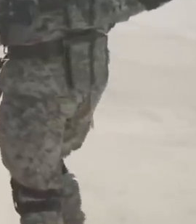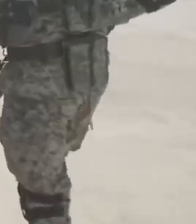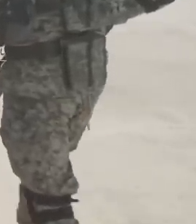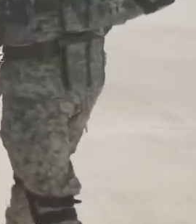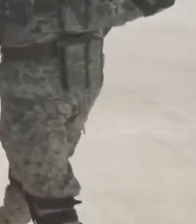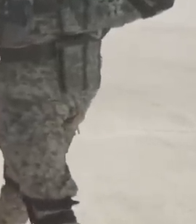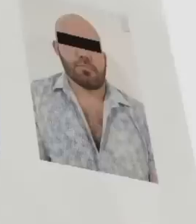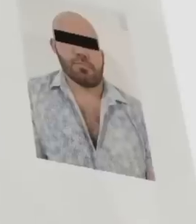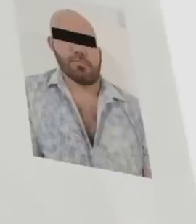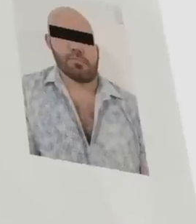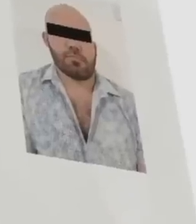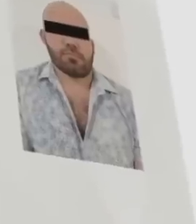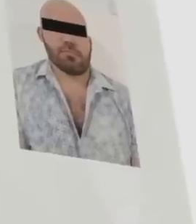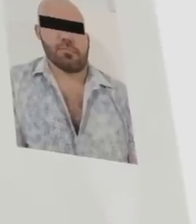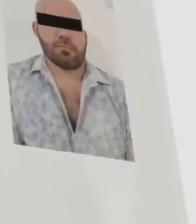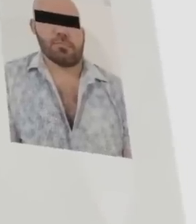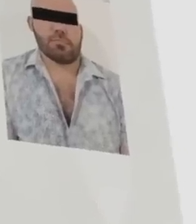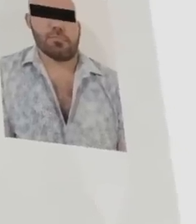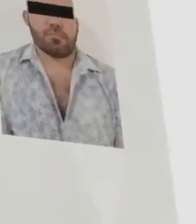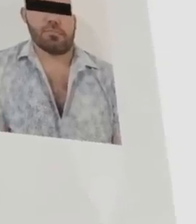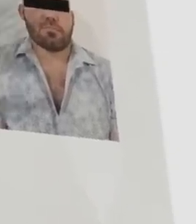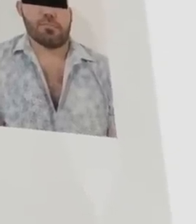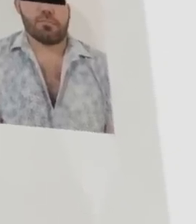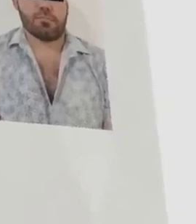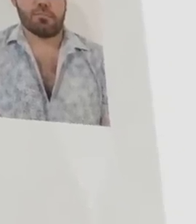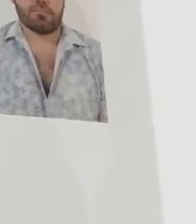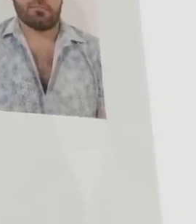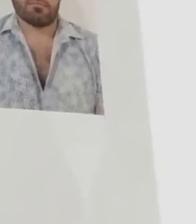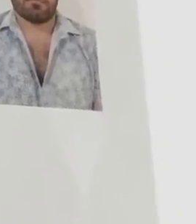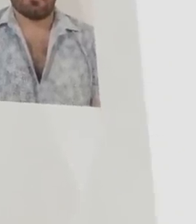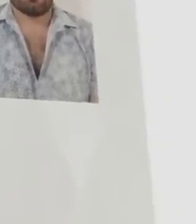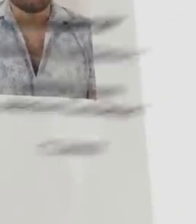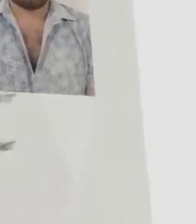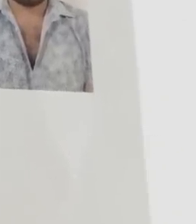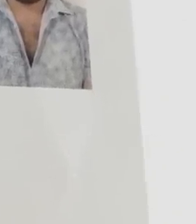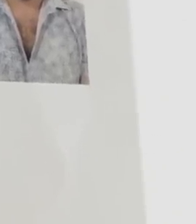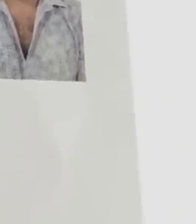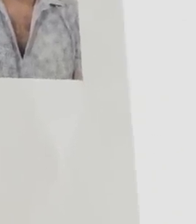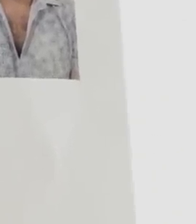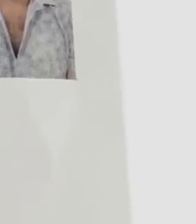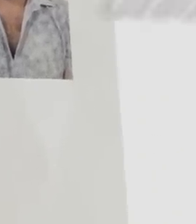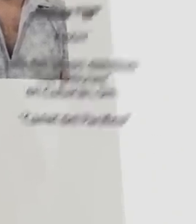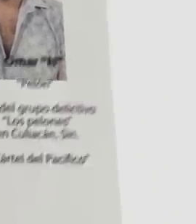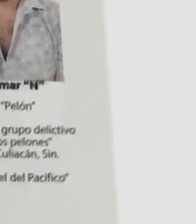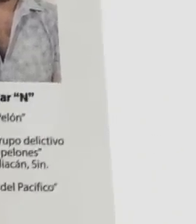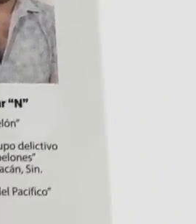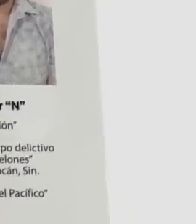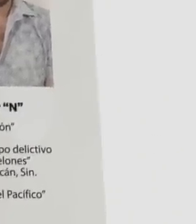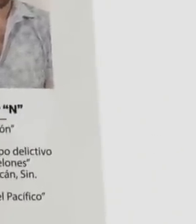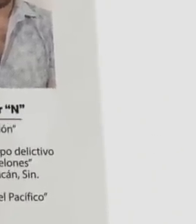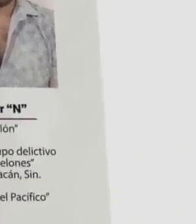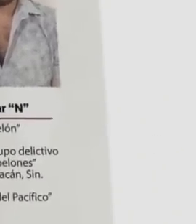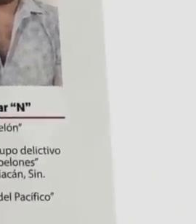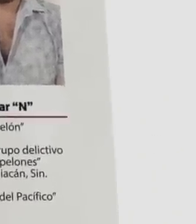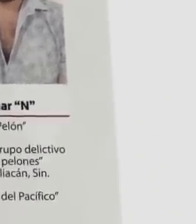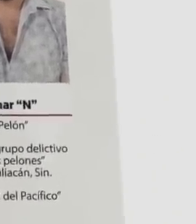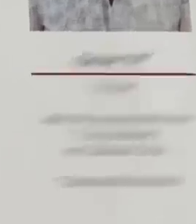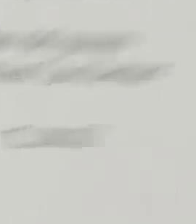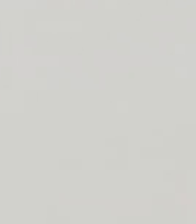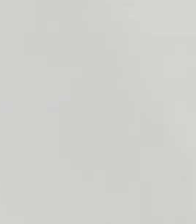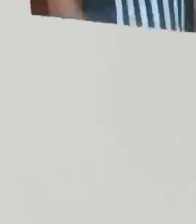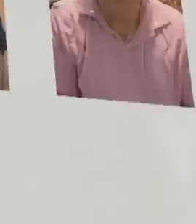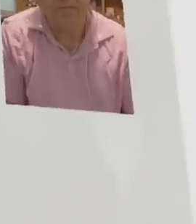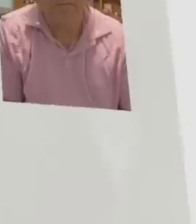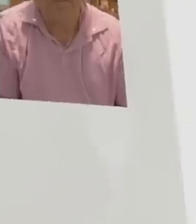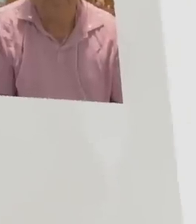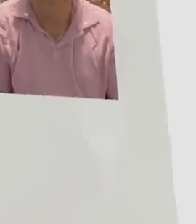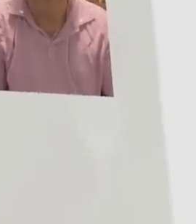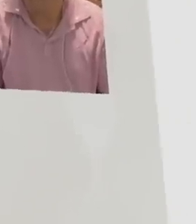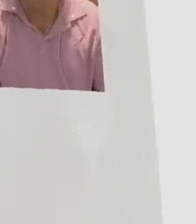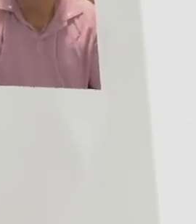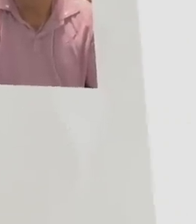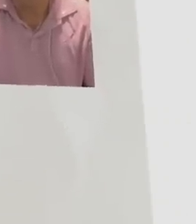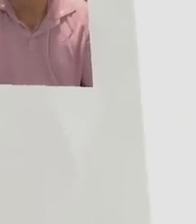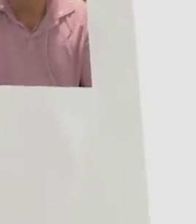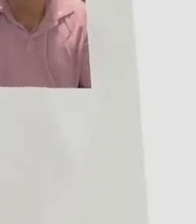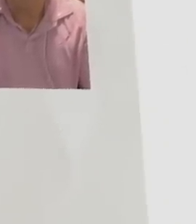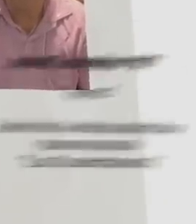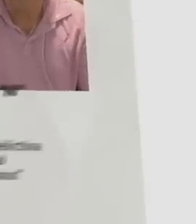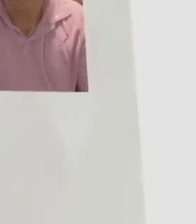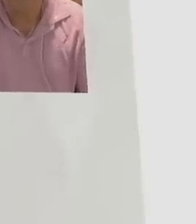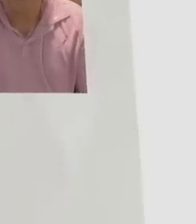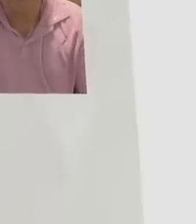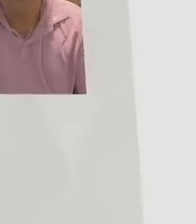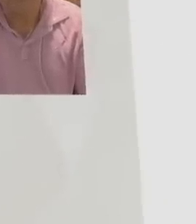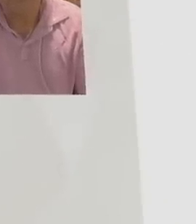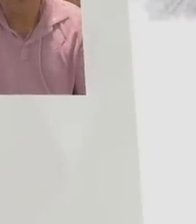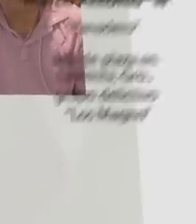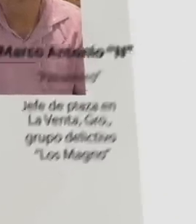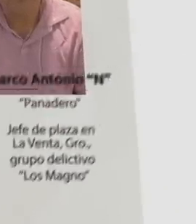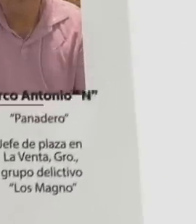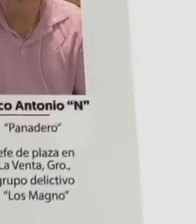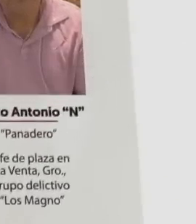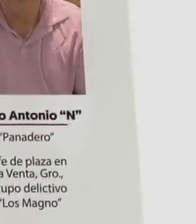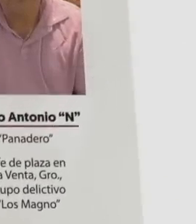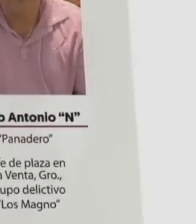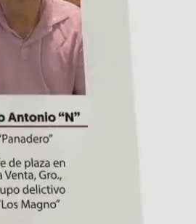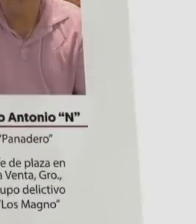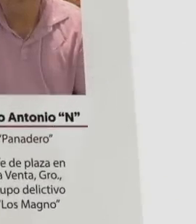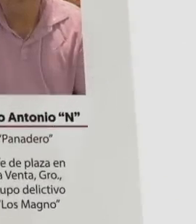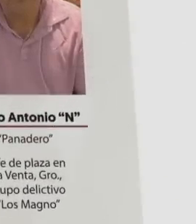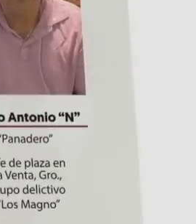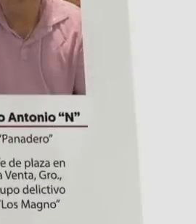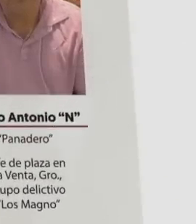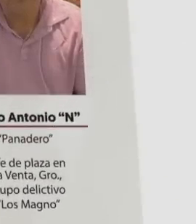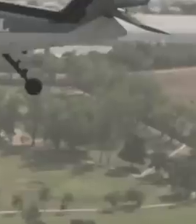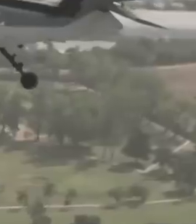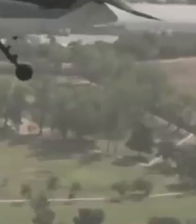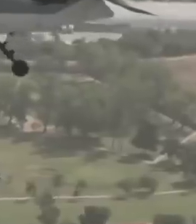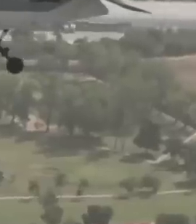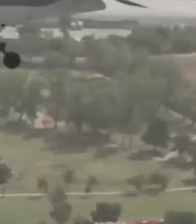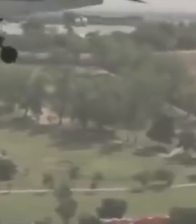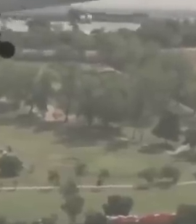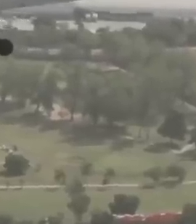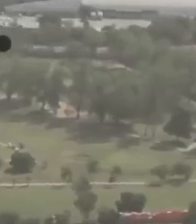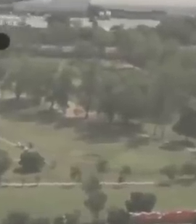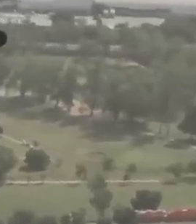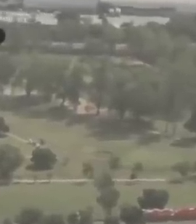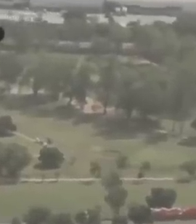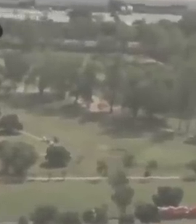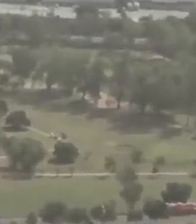prioritarios Salvador hern domingo n Armando n Omar Alberto Roy j